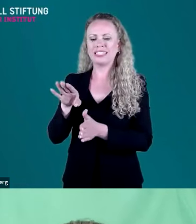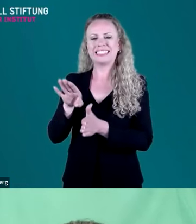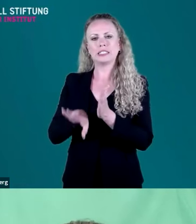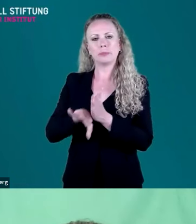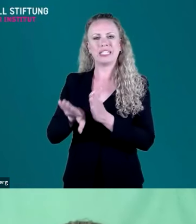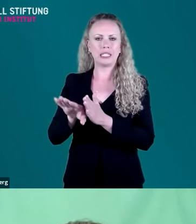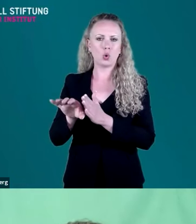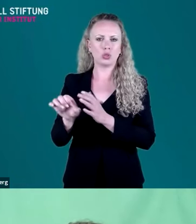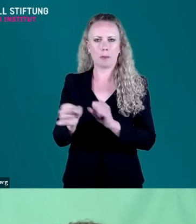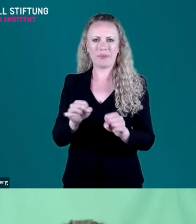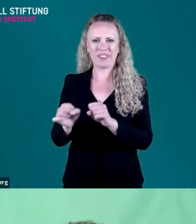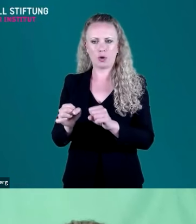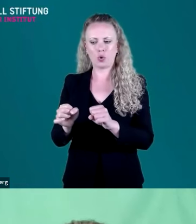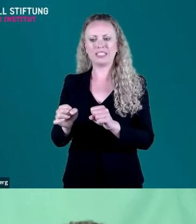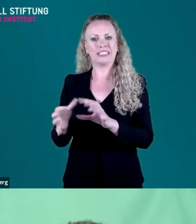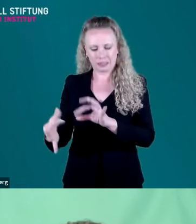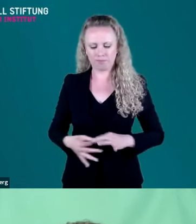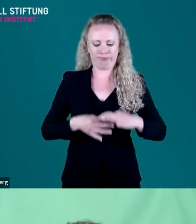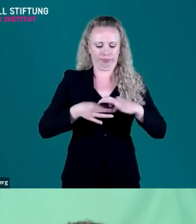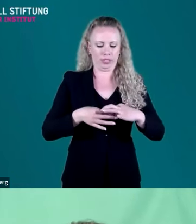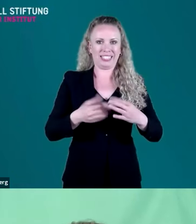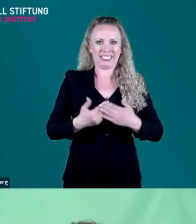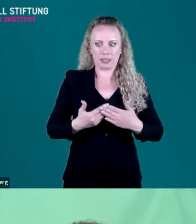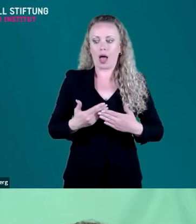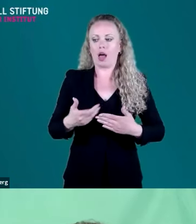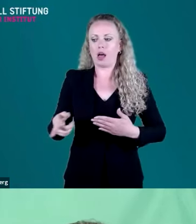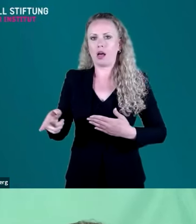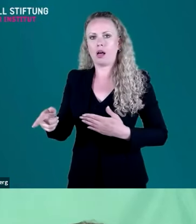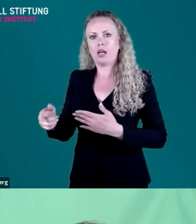Und da wird es dann auch schnell neoliberal, weil dann gesagt wird, das stört.